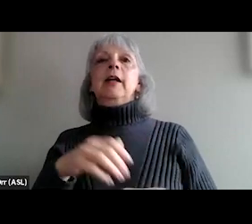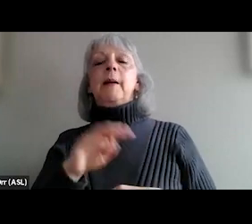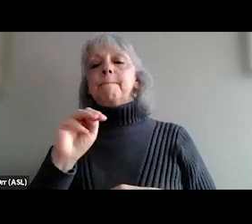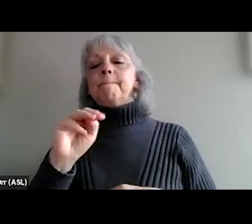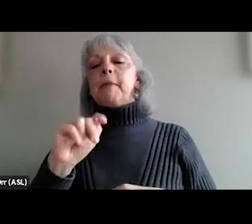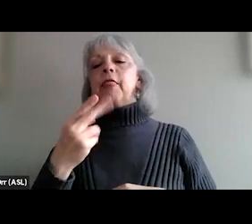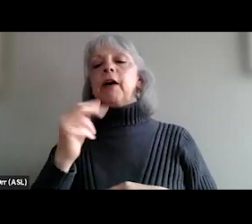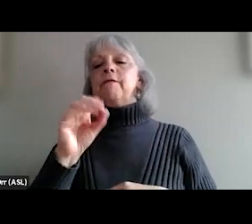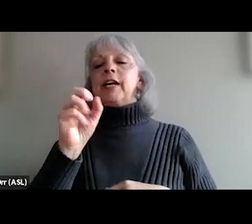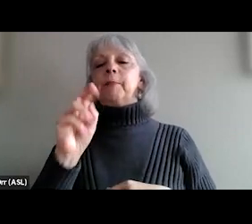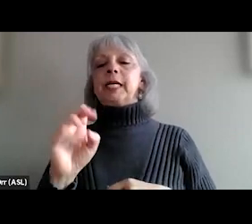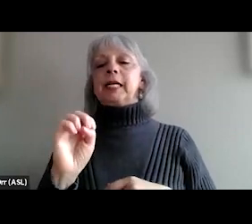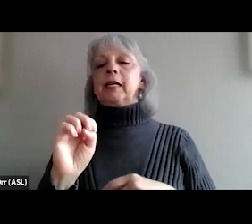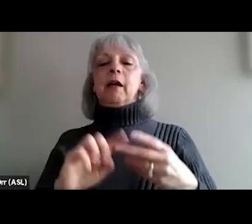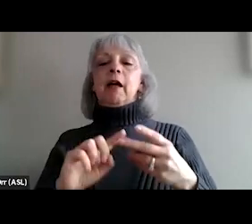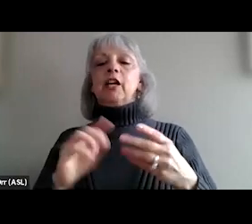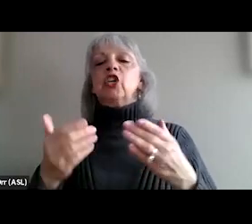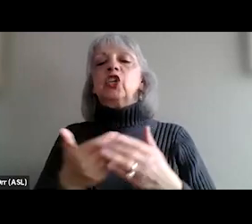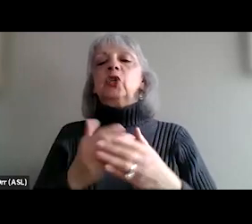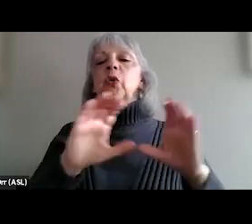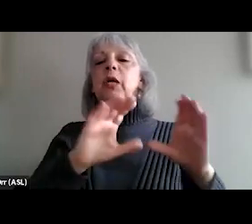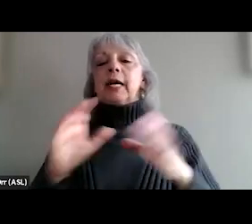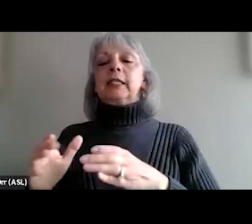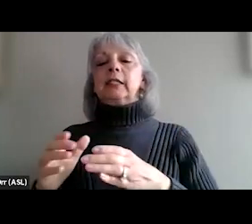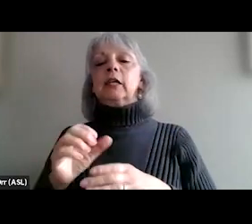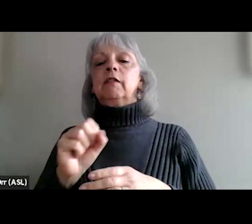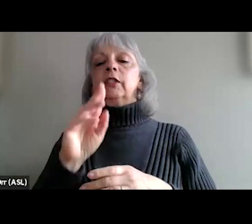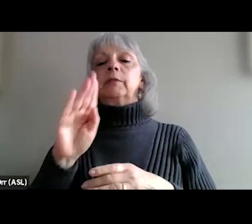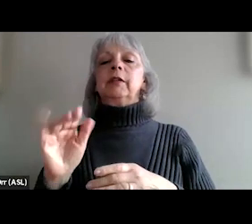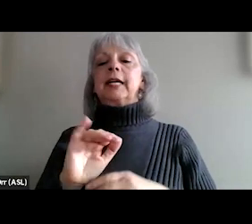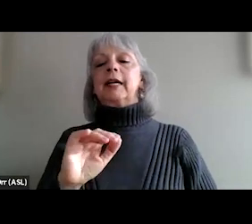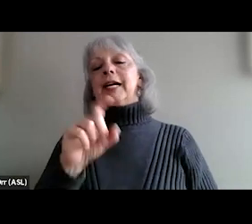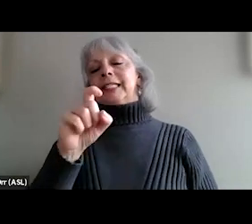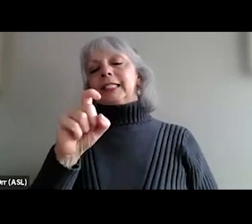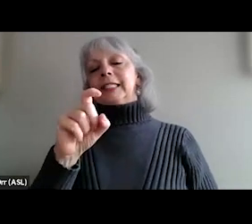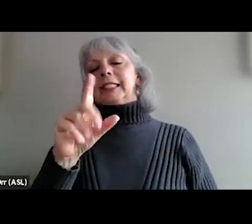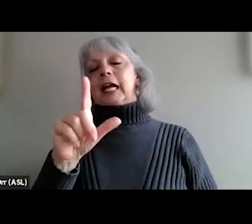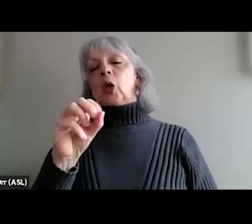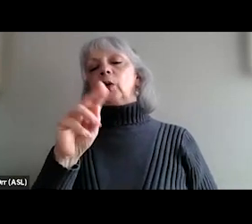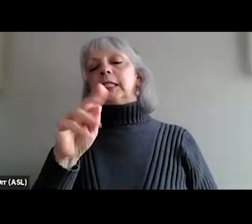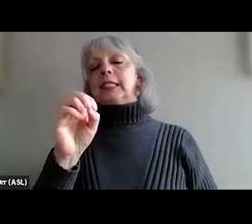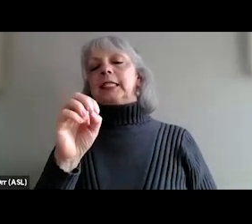e incluso nuevas clases de sustancias como la xilazina que dañan a las comunidades